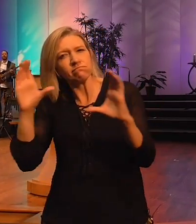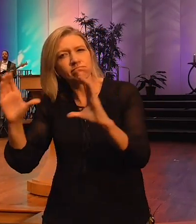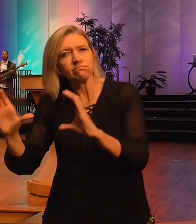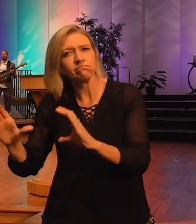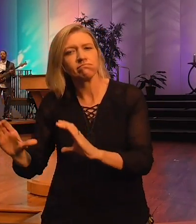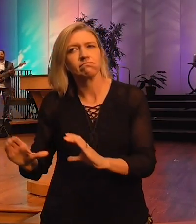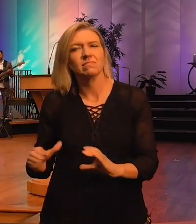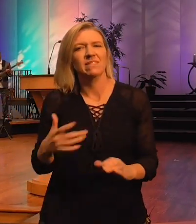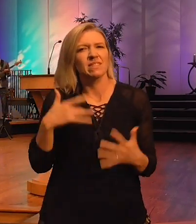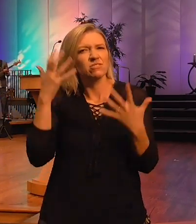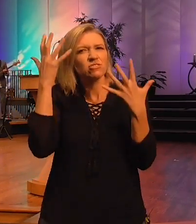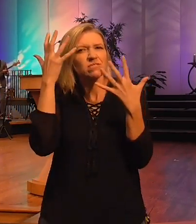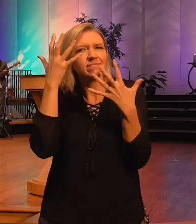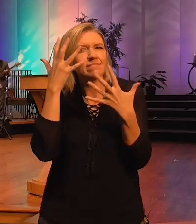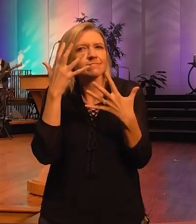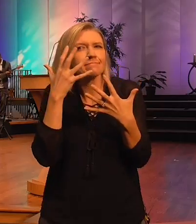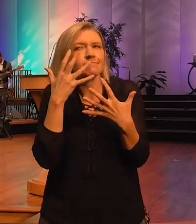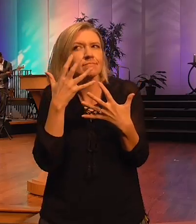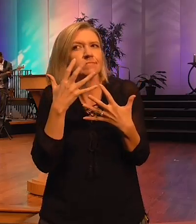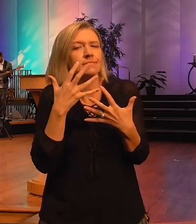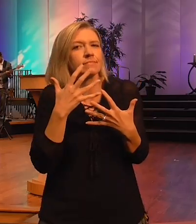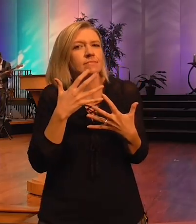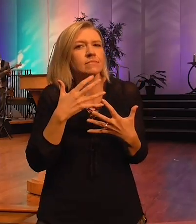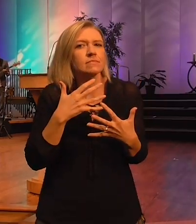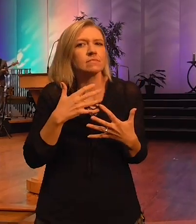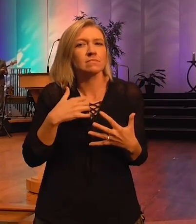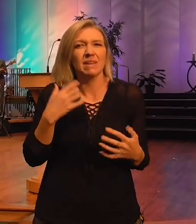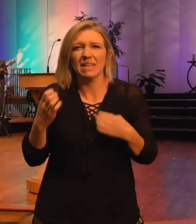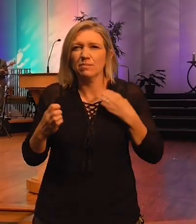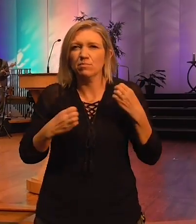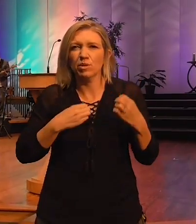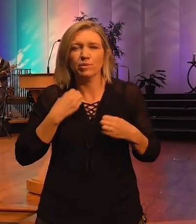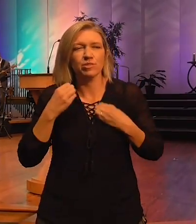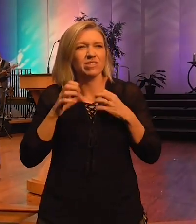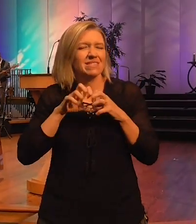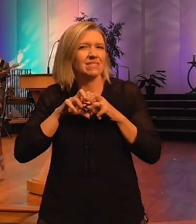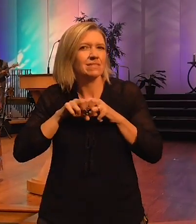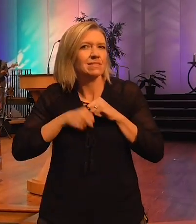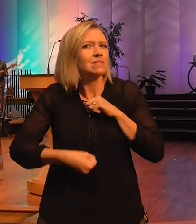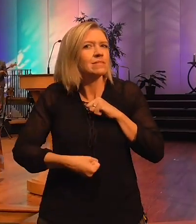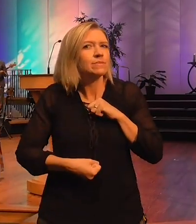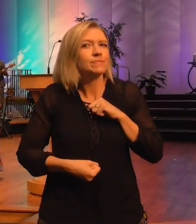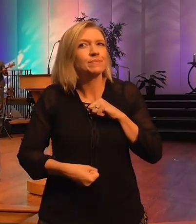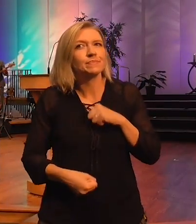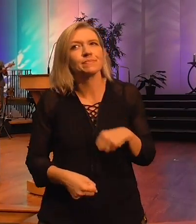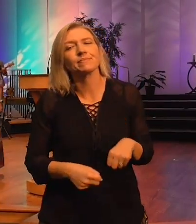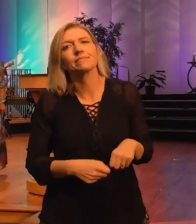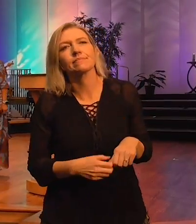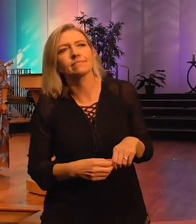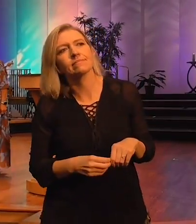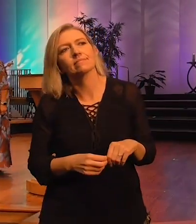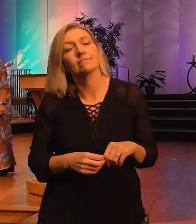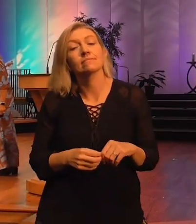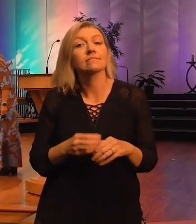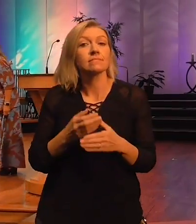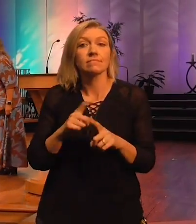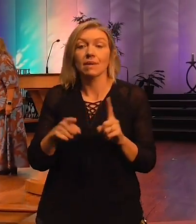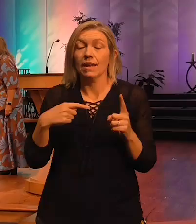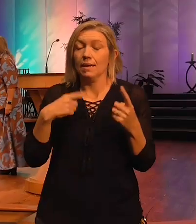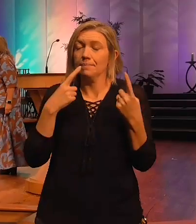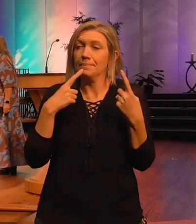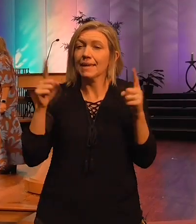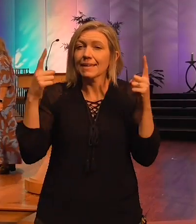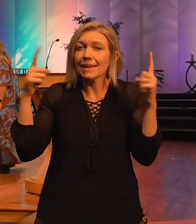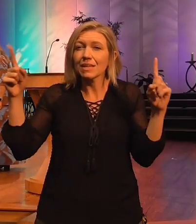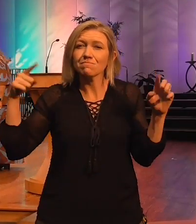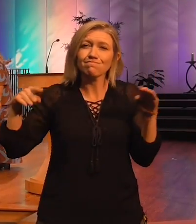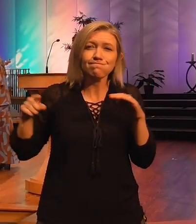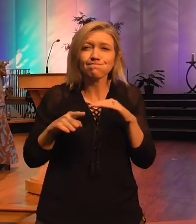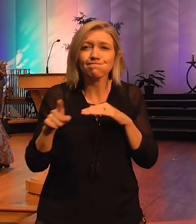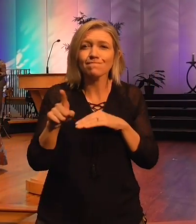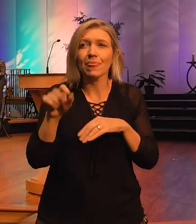Sombras. Estaba lisiado [Música] emocionalmente, así que ahora hice a través del dolor de corazón, sí,